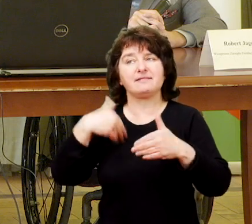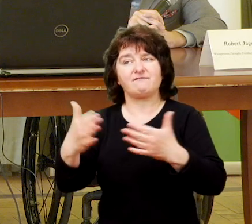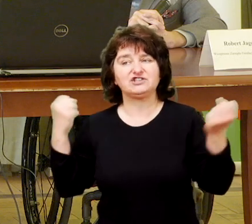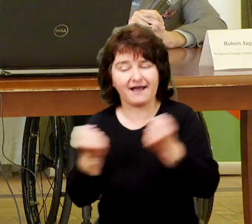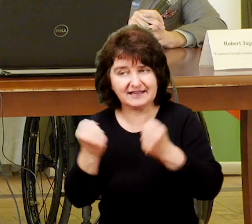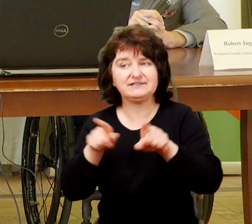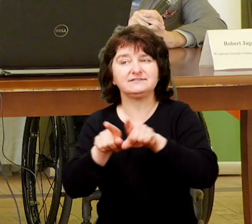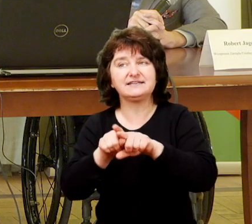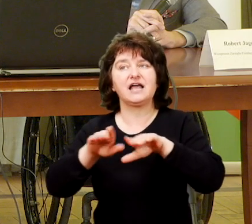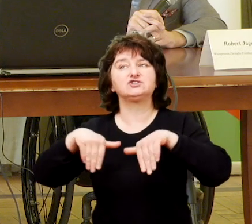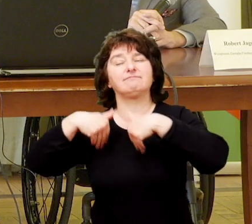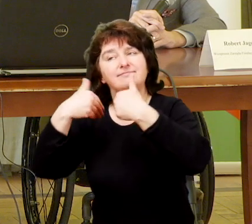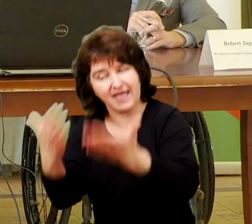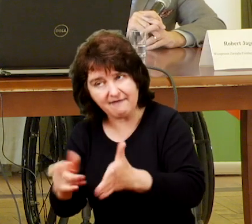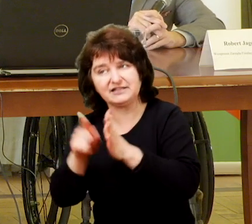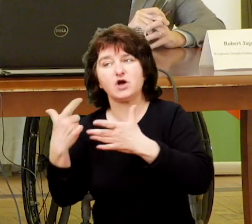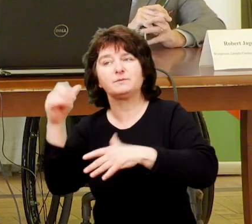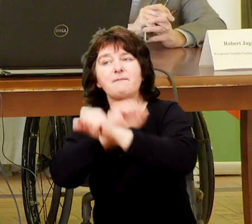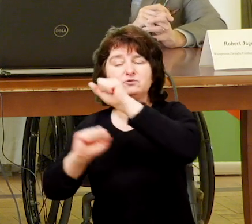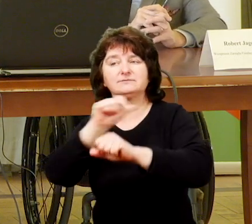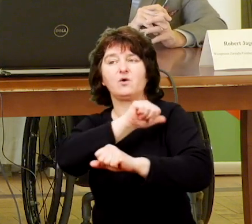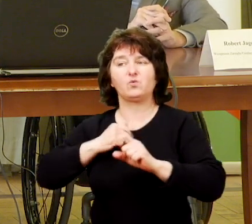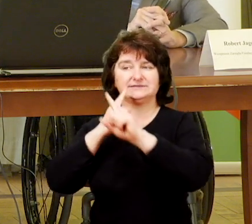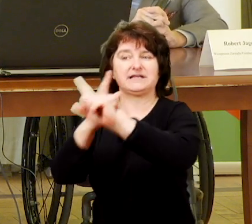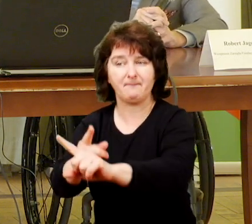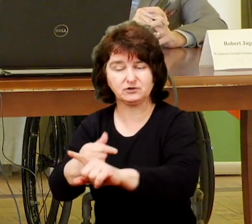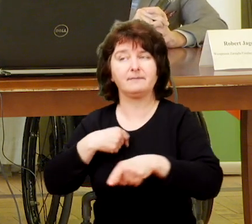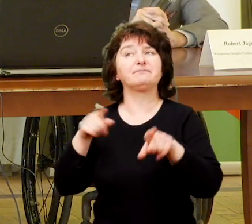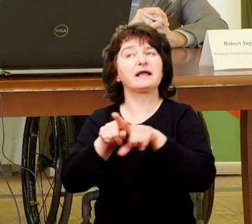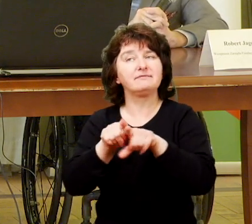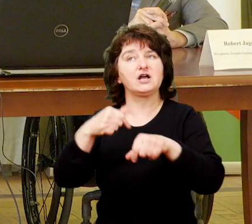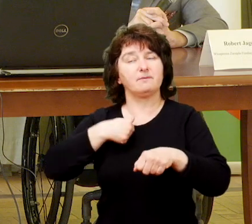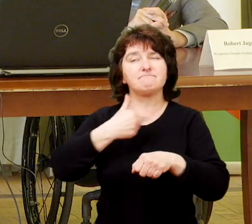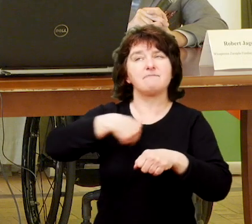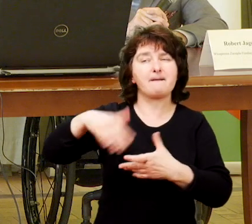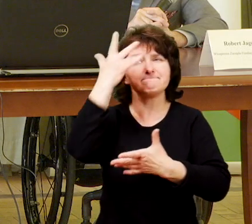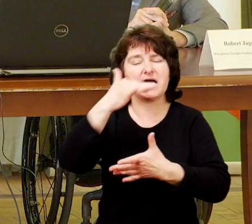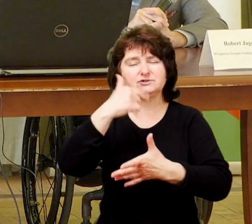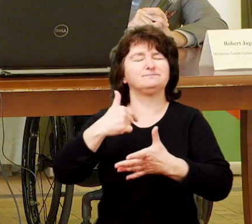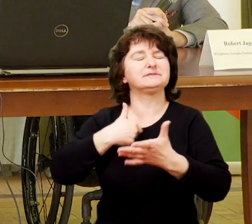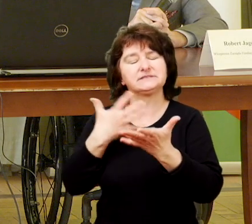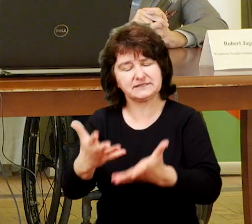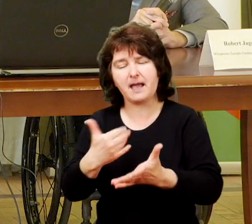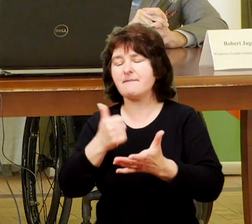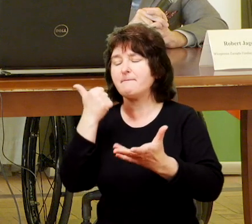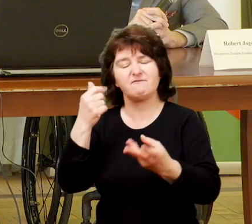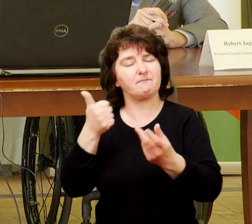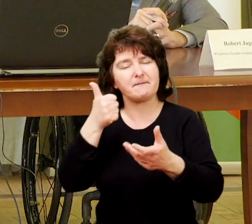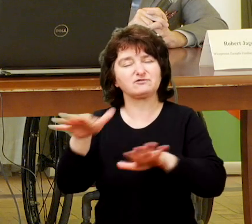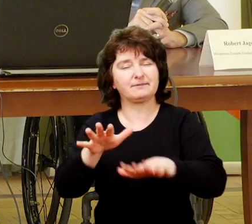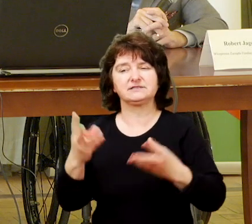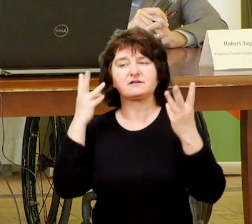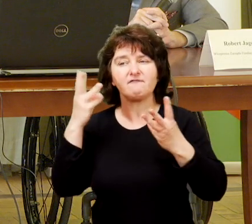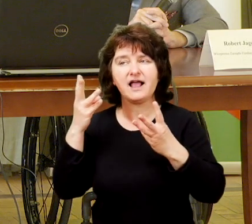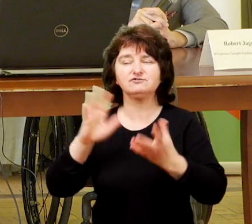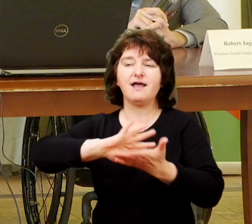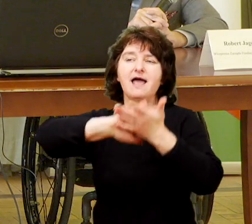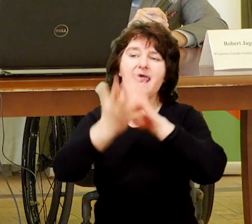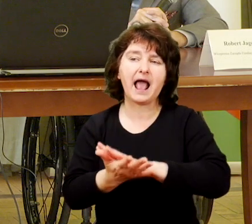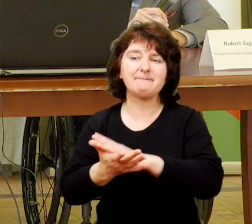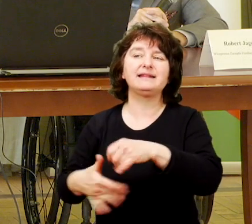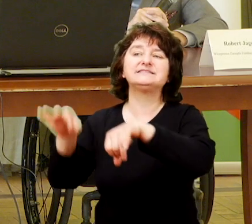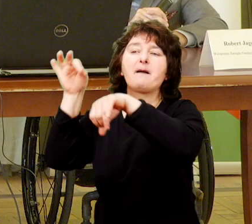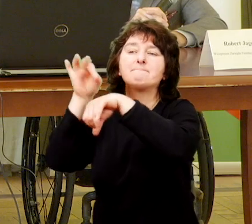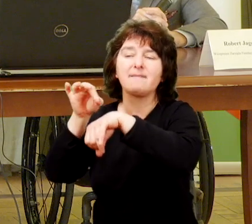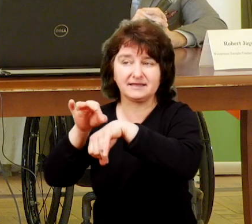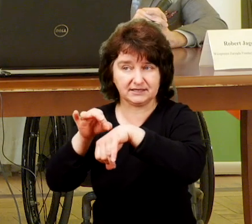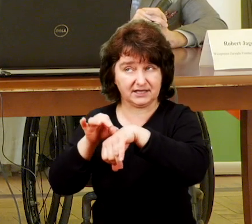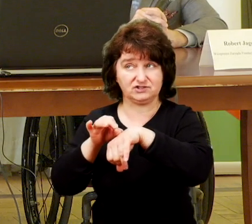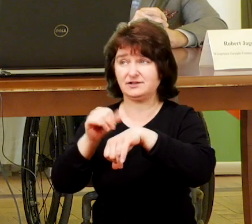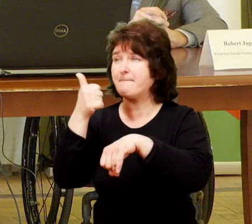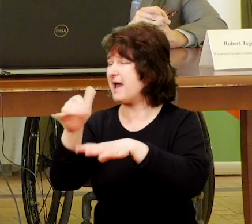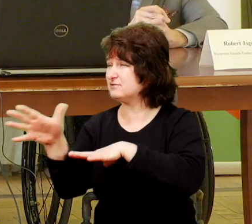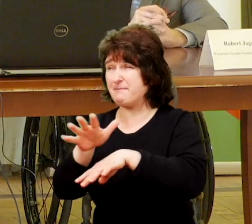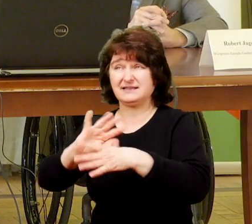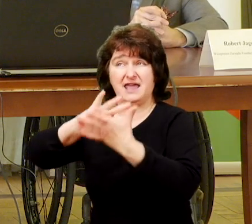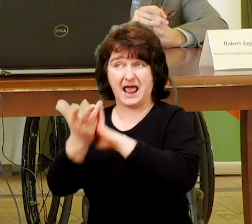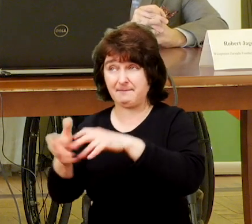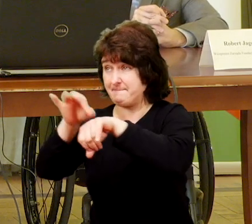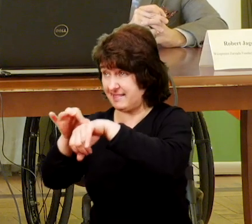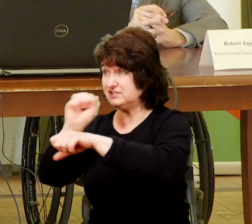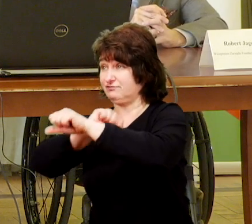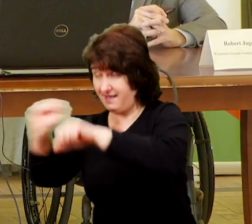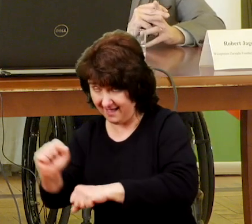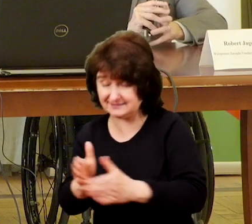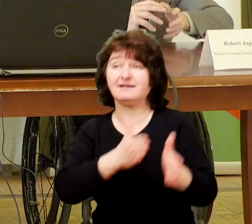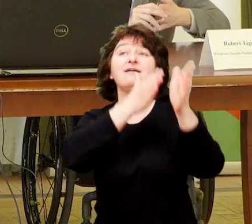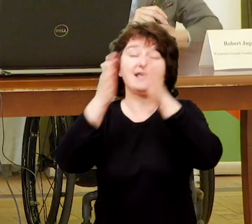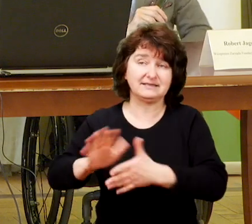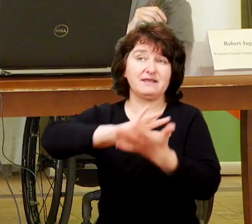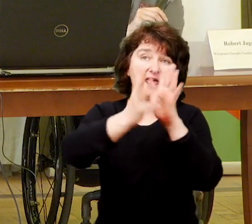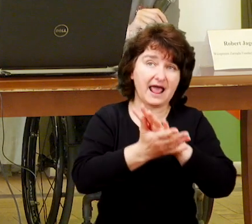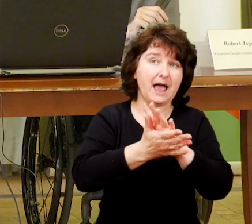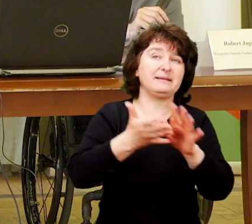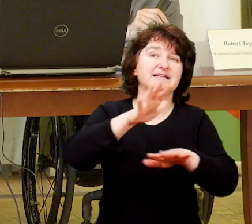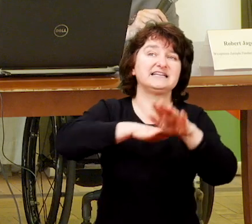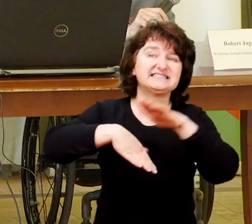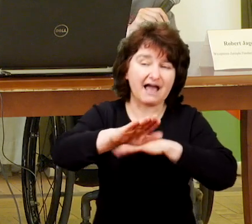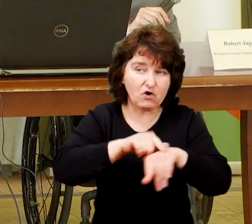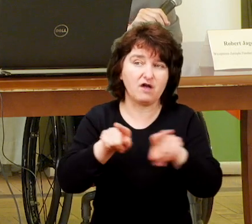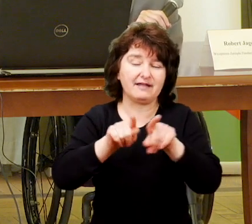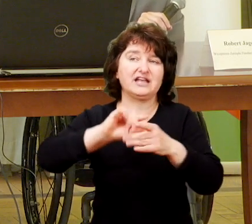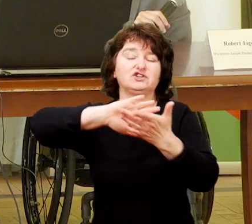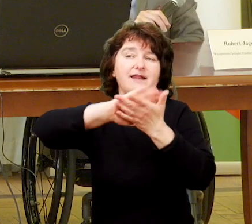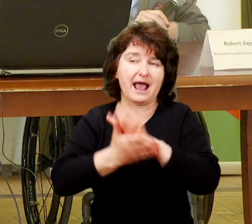Chcemy aktywizować, chcemy usamodzielniać. Tak jak pan Marcin wspomniał wcześniej, również stawiamy największy nacisk na rehabilitację medyczną, bo to ona stoi u podstawy późniejszej aktywności społecznej i zawodowej.